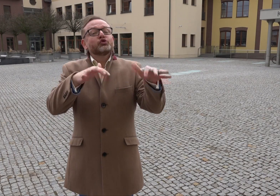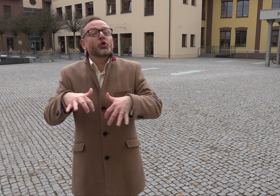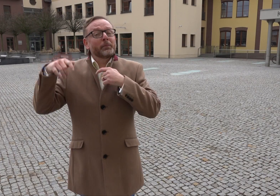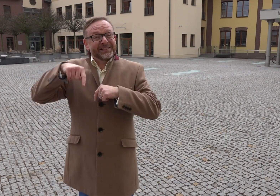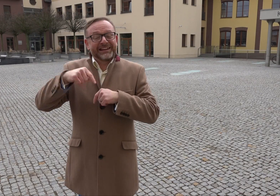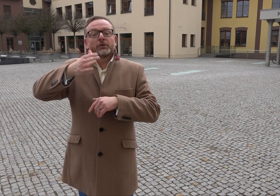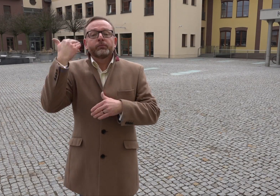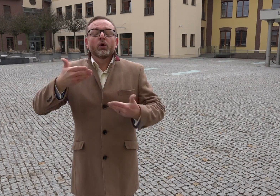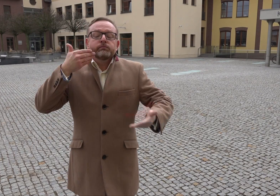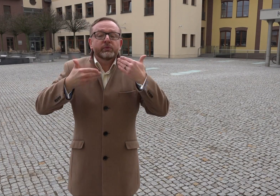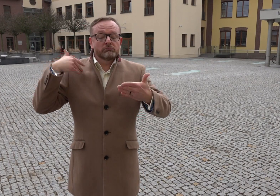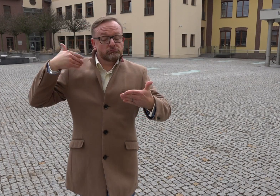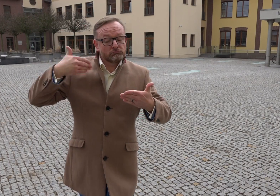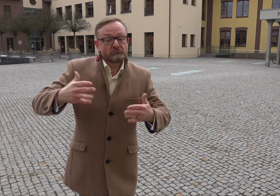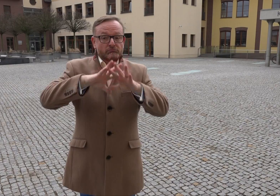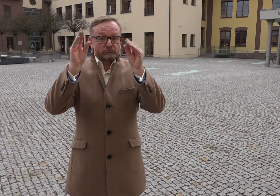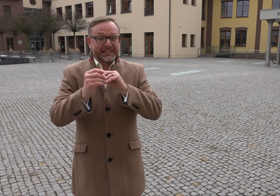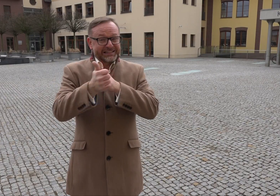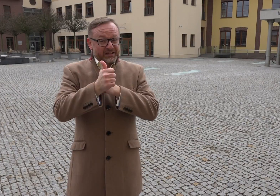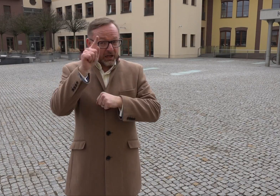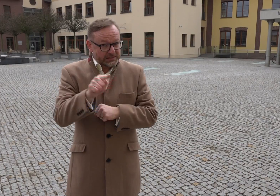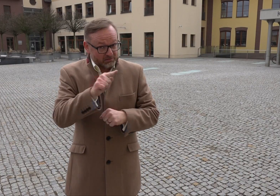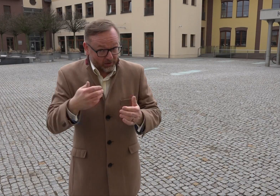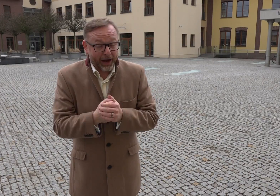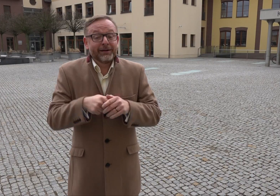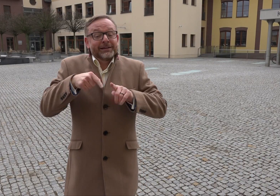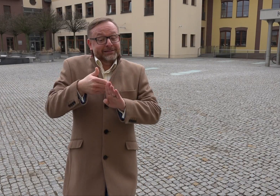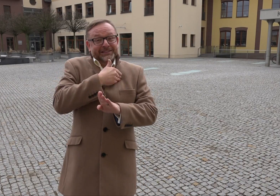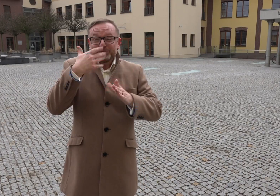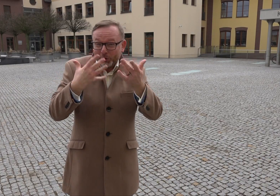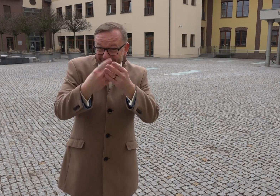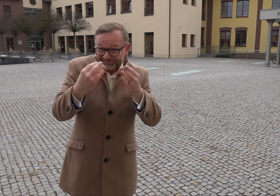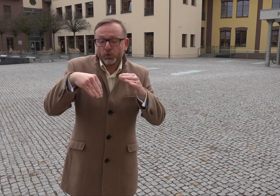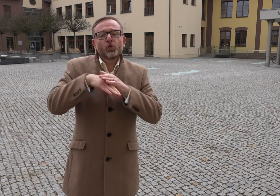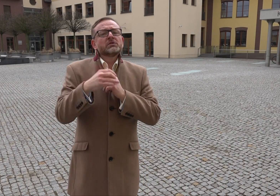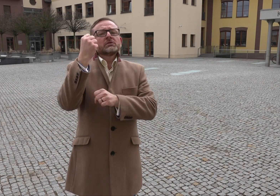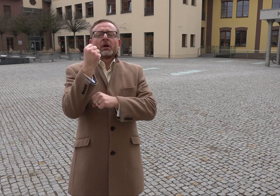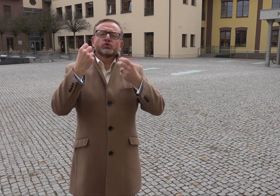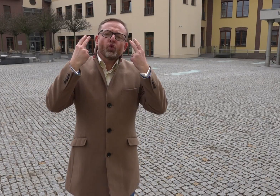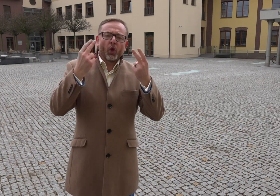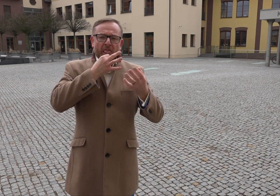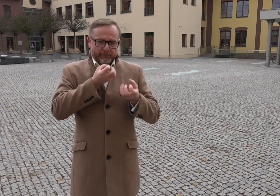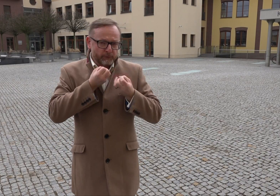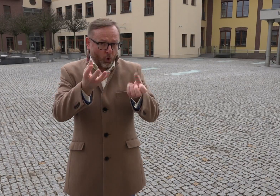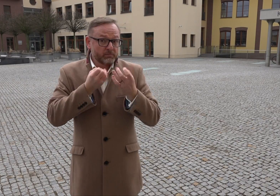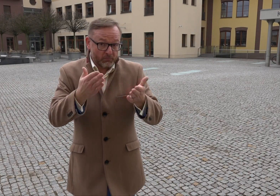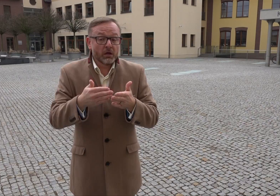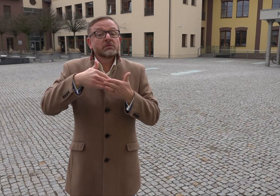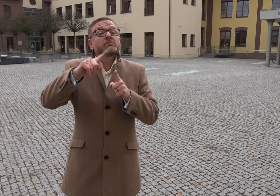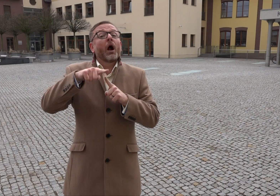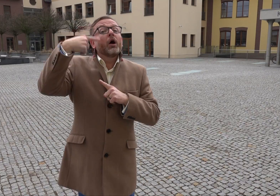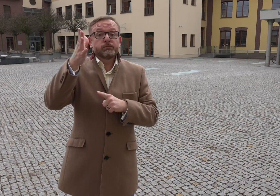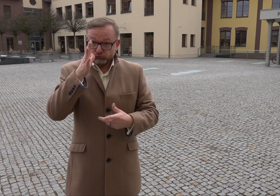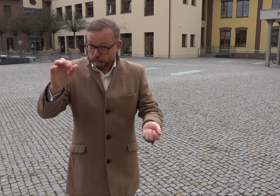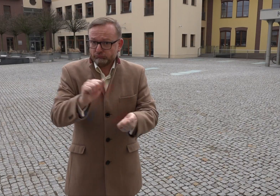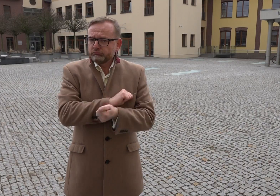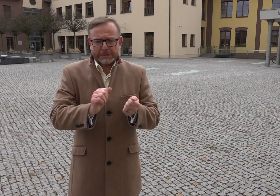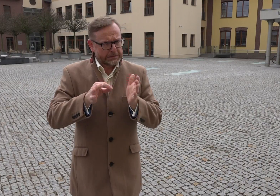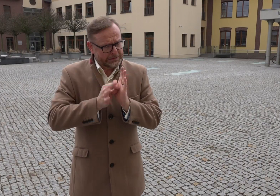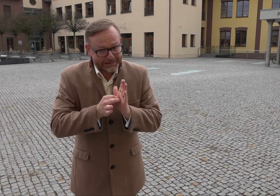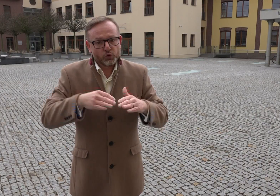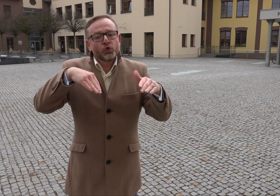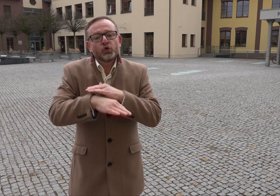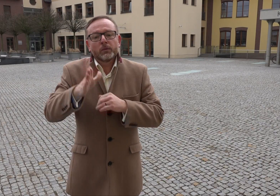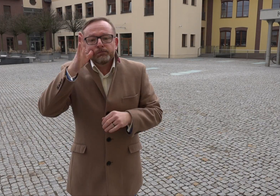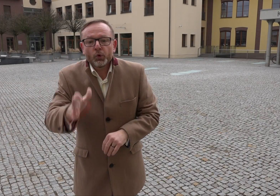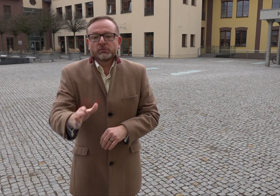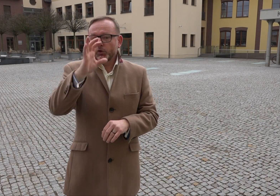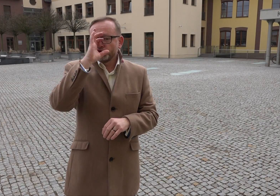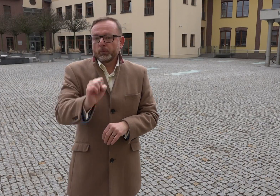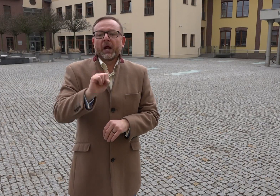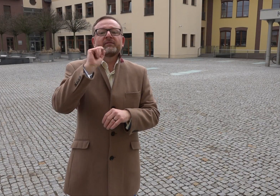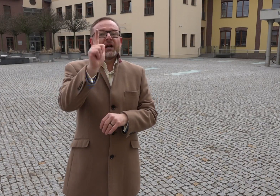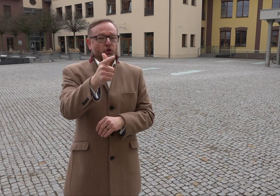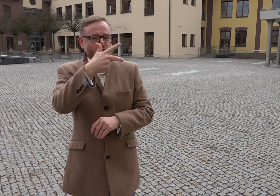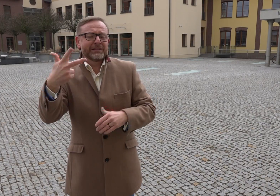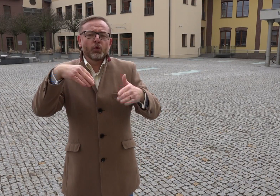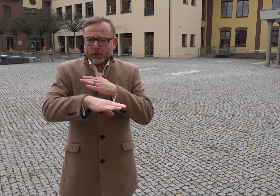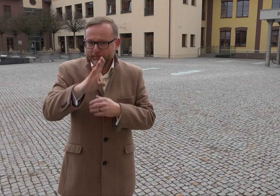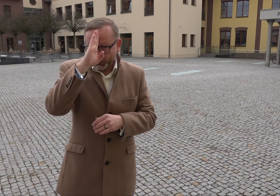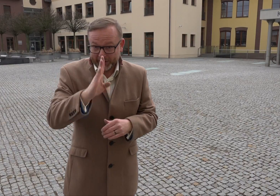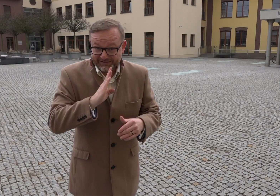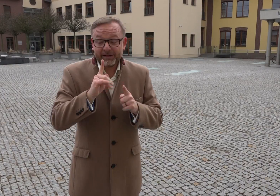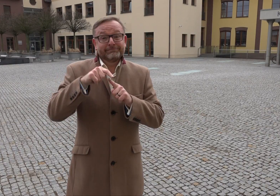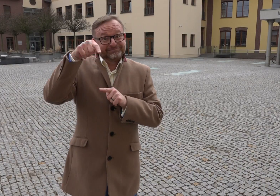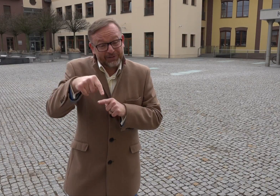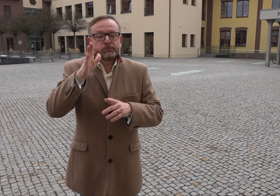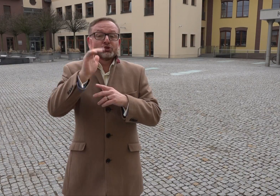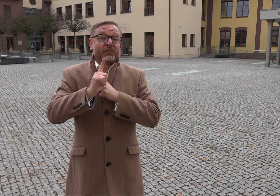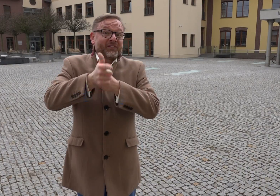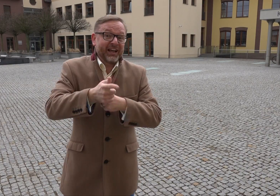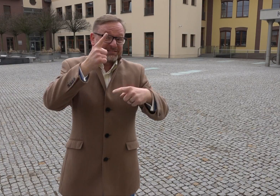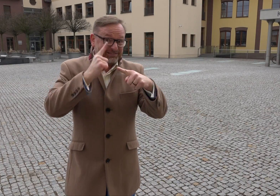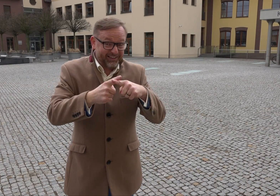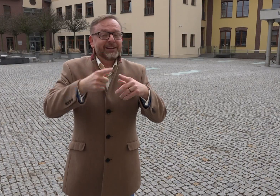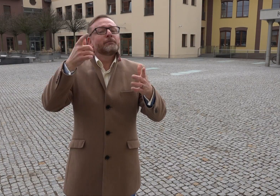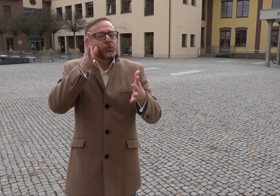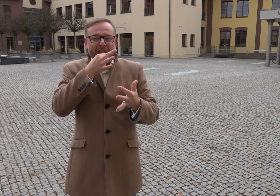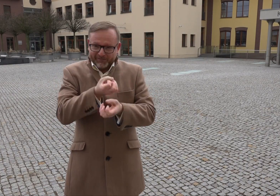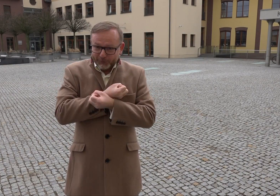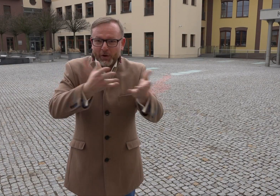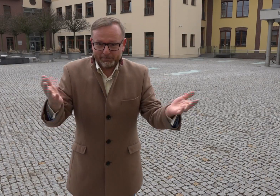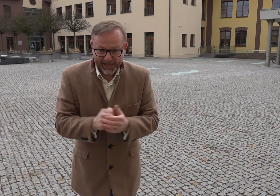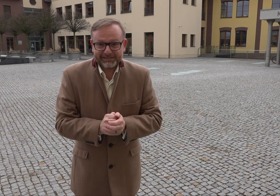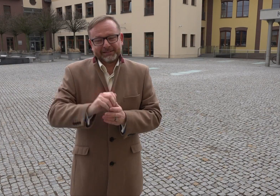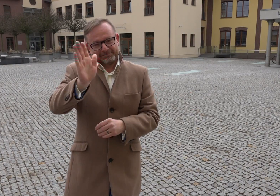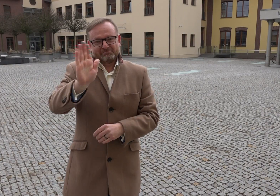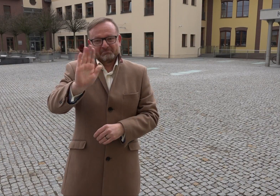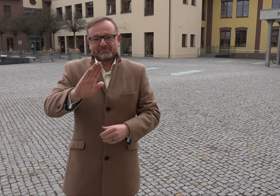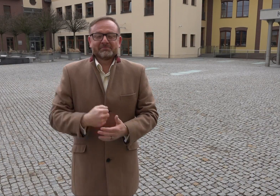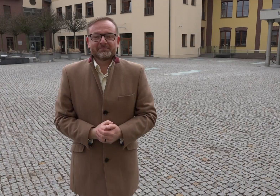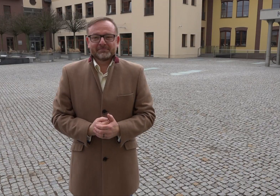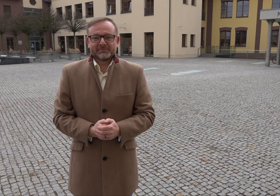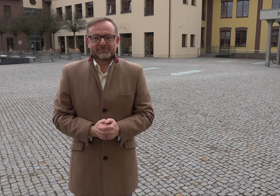Toto bylo shrnutí nejvýznamnějších témat, která zazněla na jedenáctém zasedání krajského zastupitelstva. Další zasedání se uskuteční v pondělí 23. dubna 2018. Děkujeme za sledování, na viděnou příště.